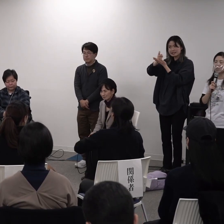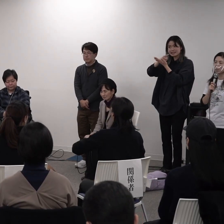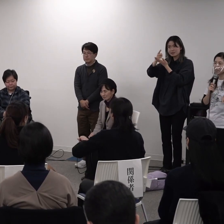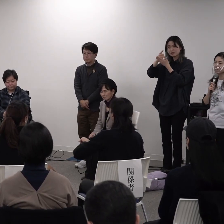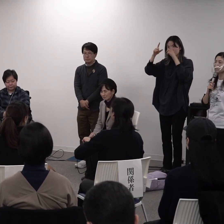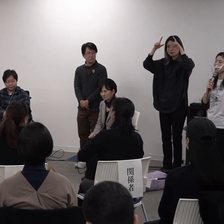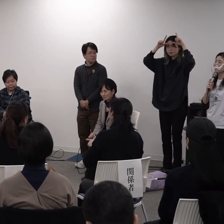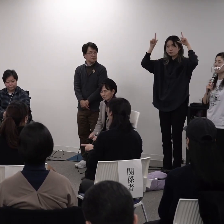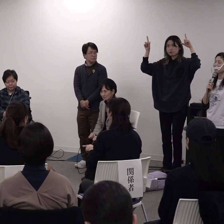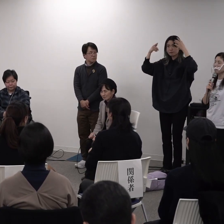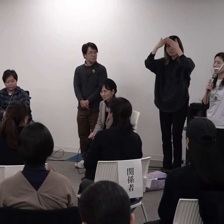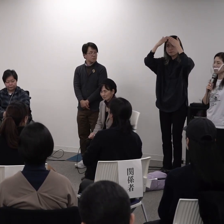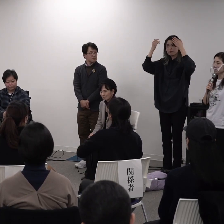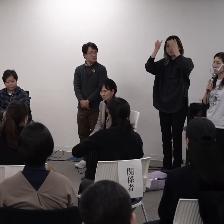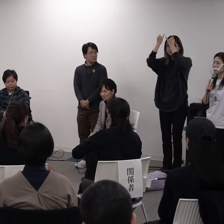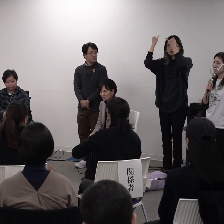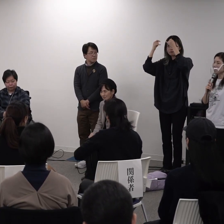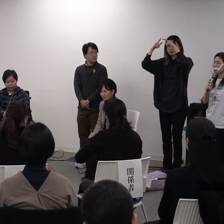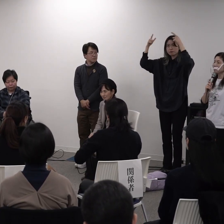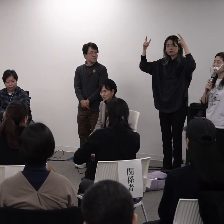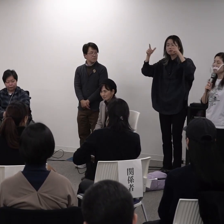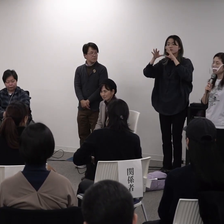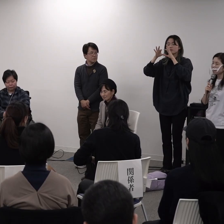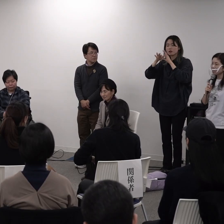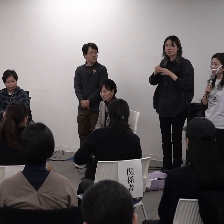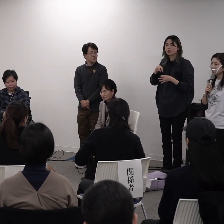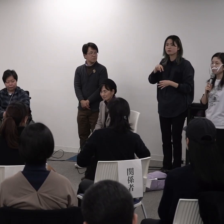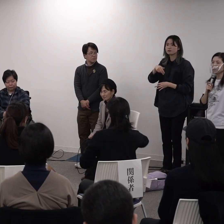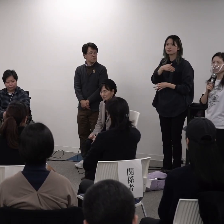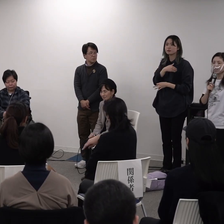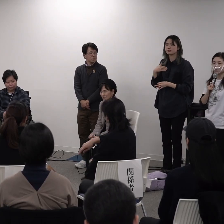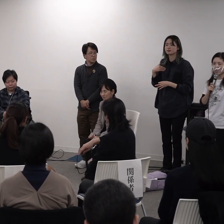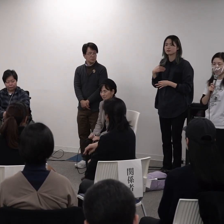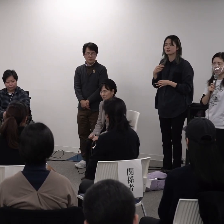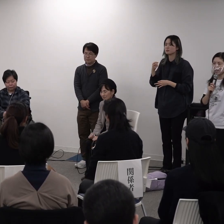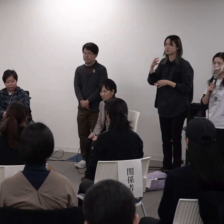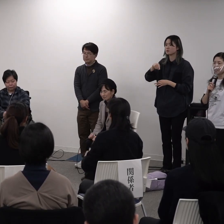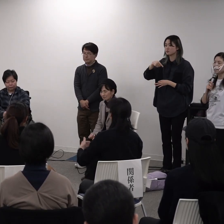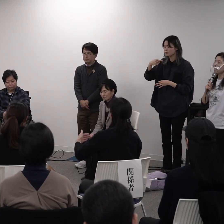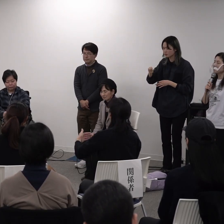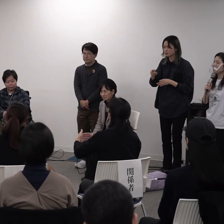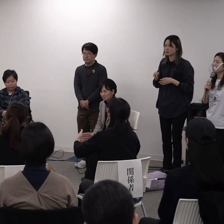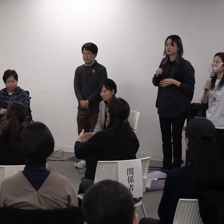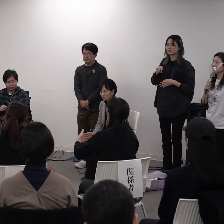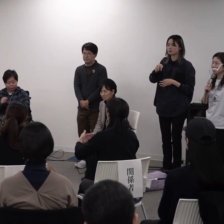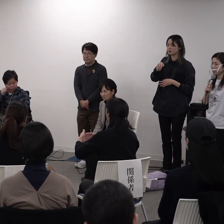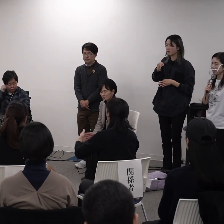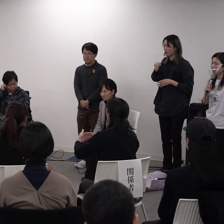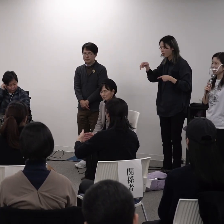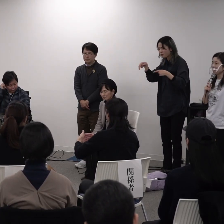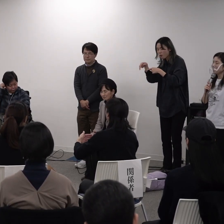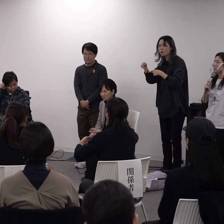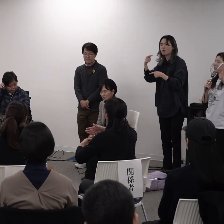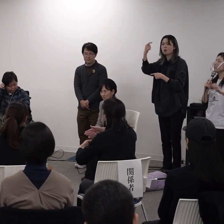そして またストレート歩きます、そしてまた角を教えてくれて、段差を教えてくれた